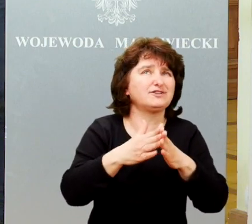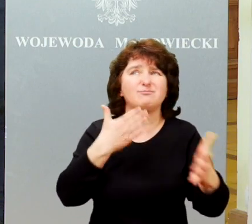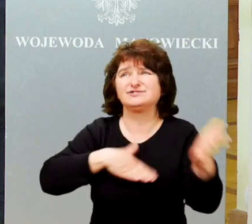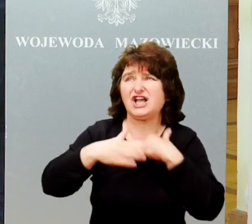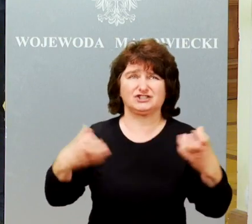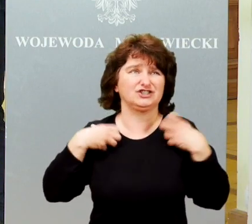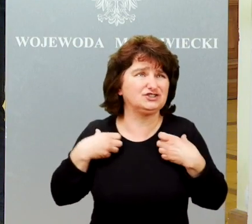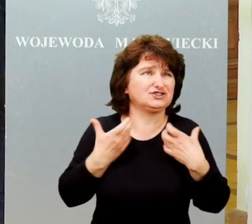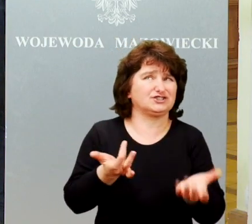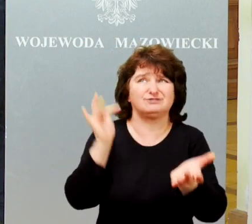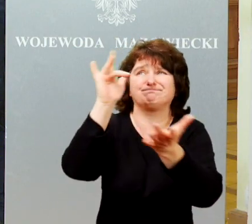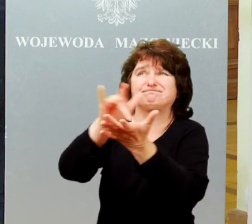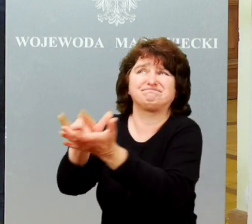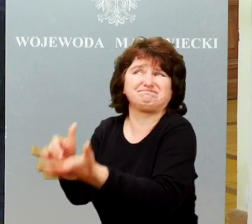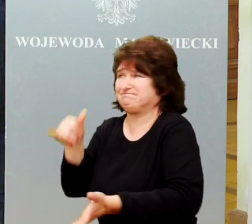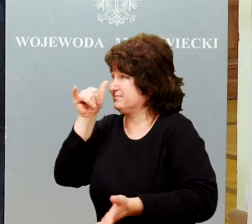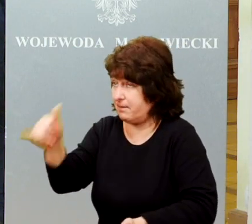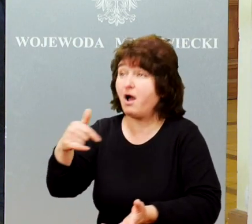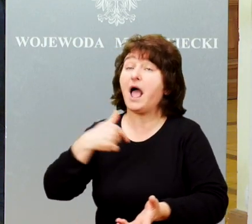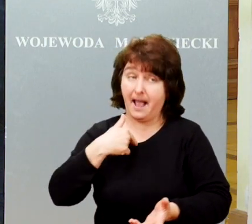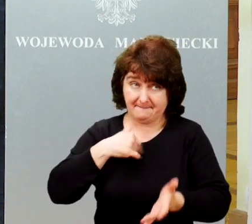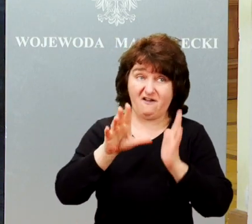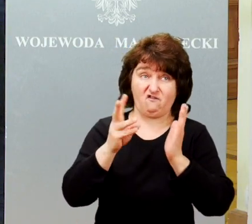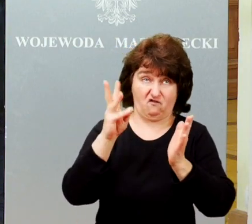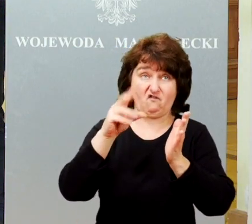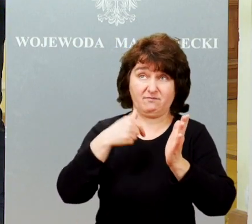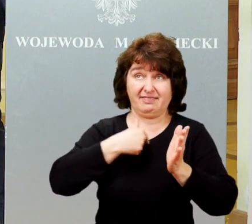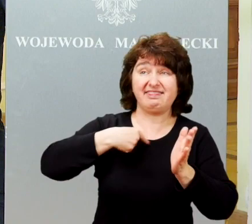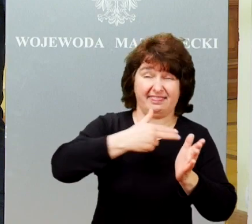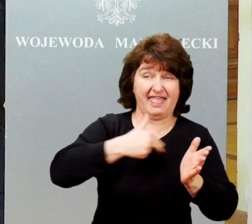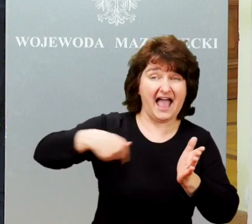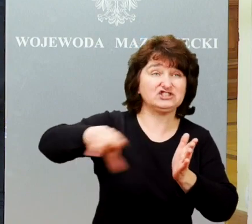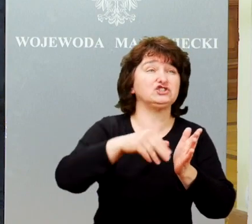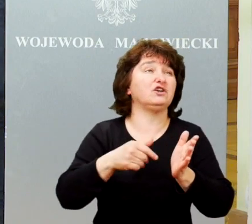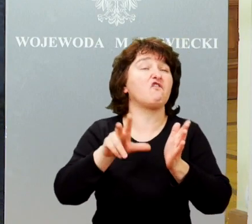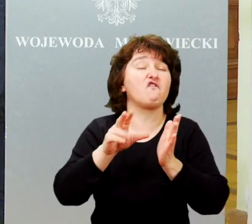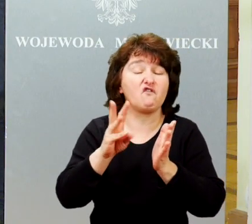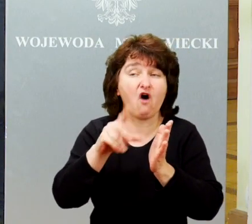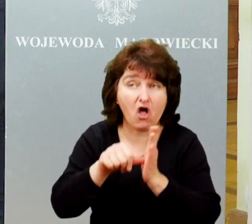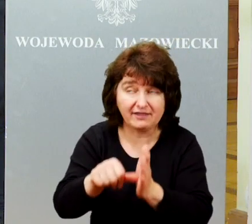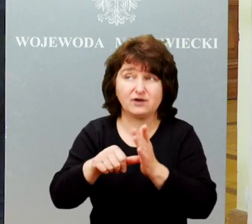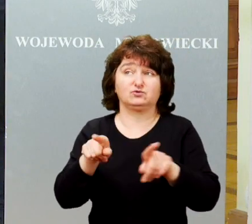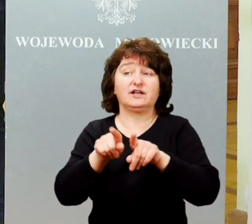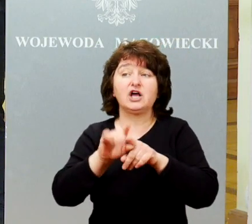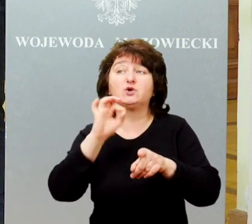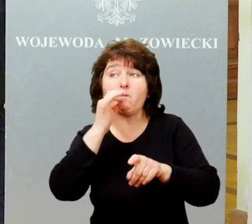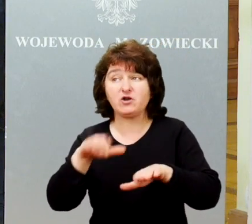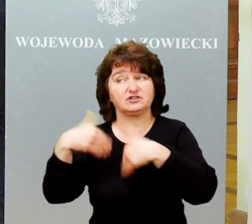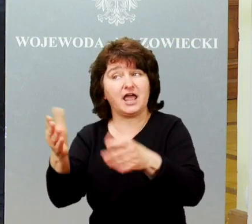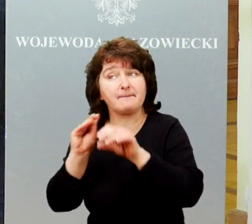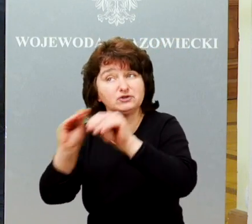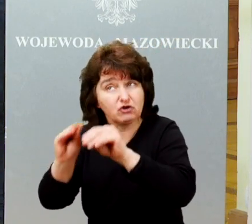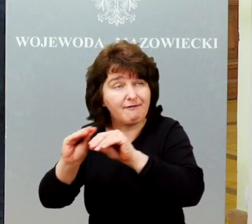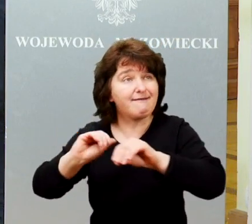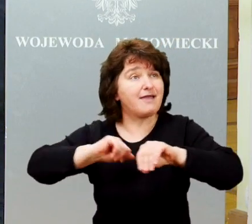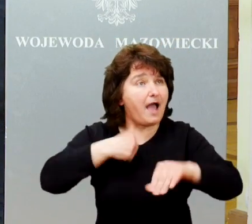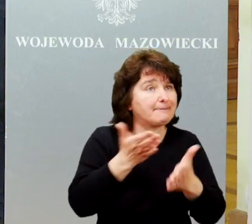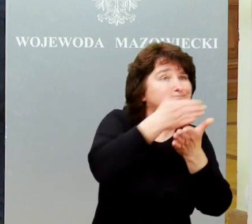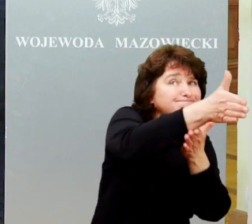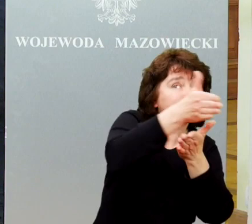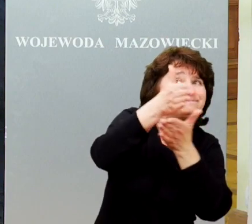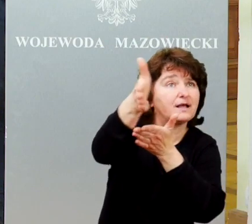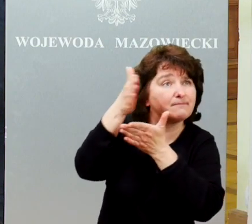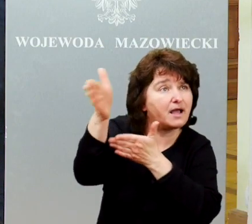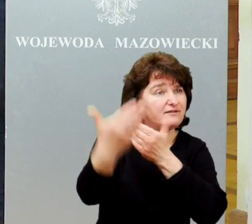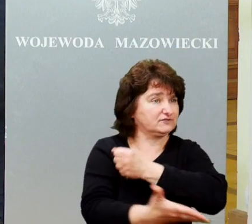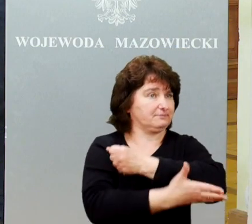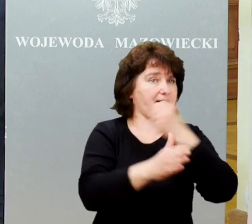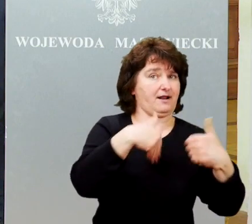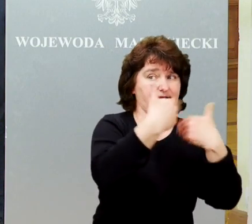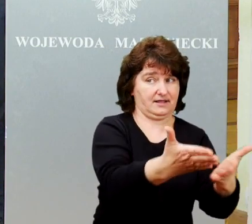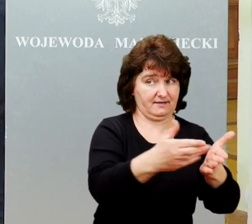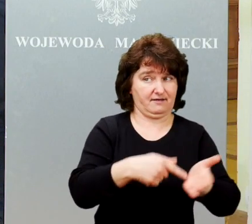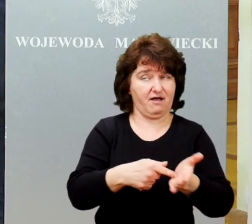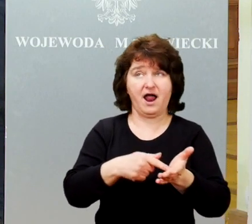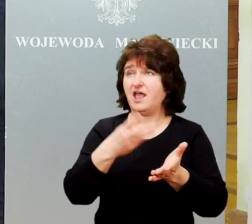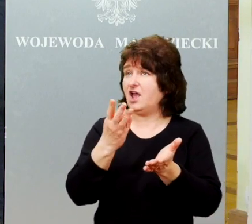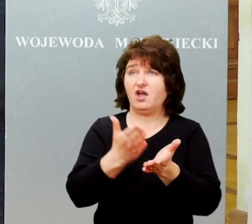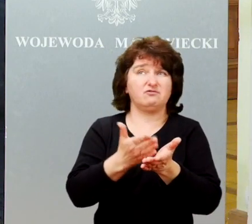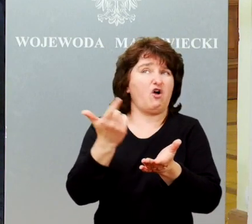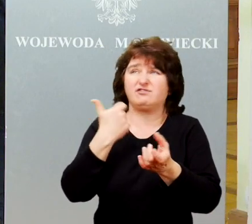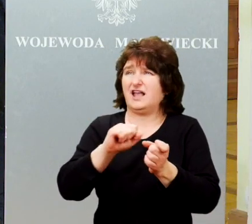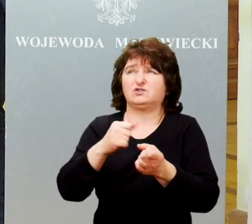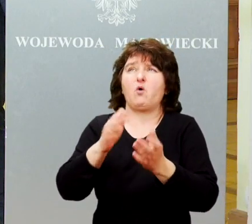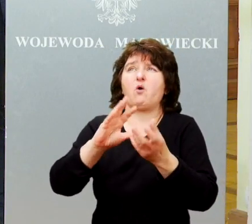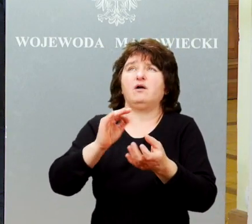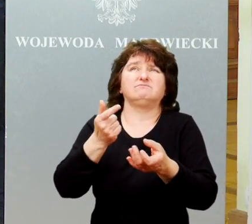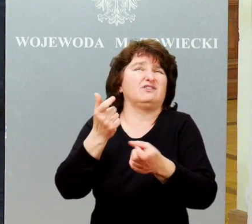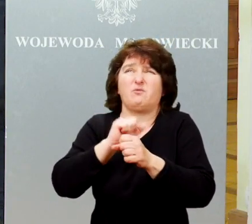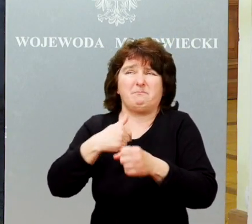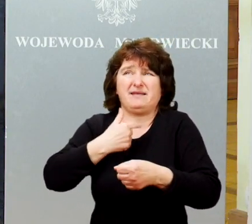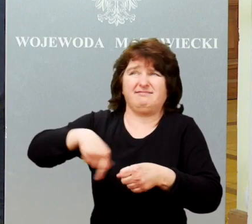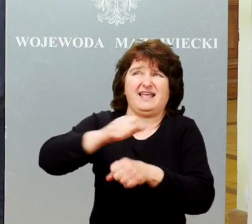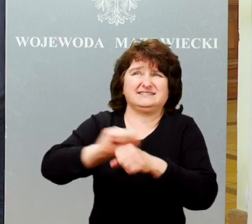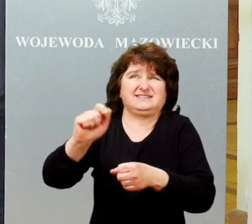Staramy się do nich dotrzeć poprzez wolontariuszy, poprzez młodzież, którą szkolimy, przygotowujemy, ale która nie jest żaden sposób specjalistami, czy psychologami, terapeutami, rehabilitantami